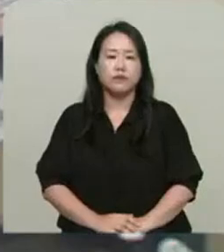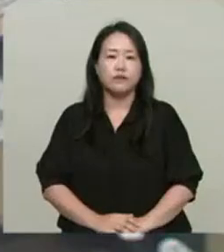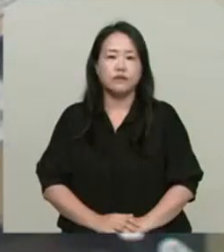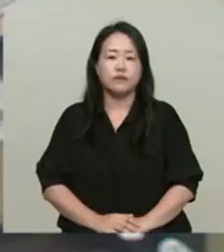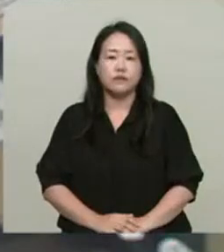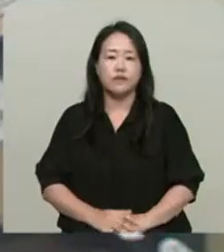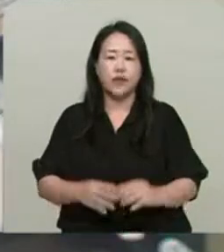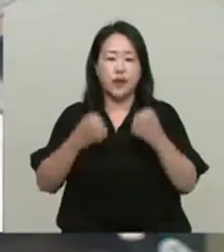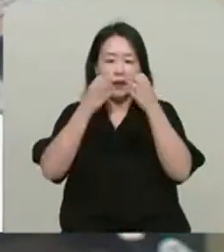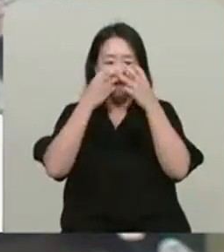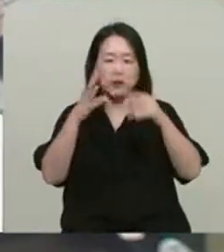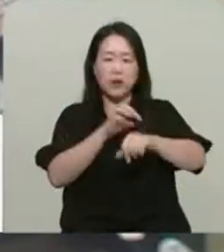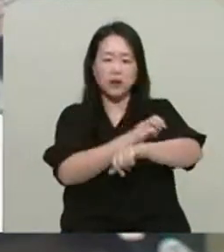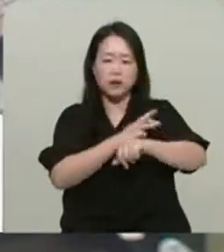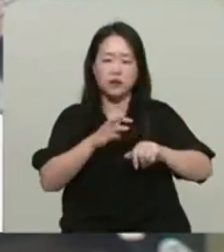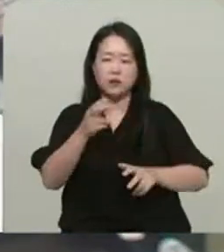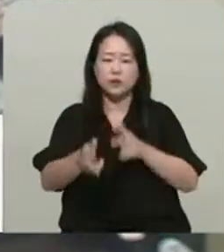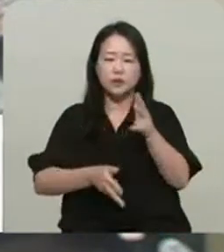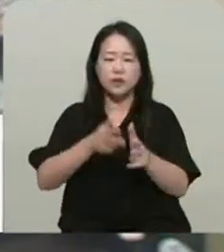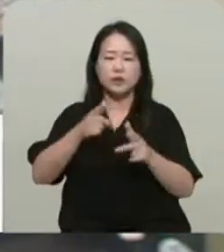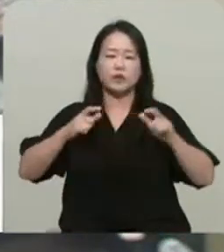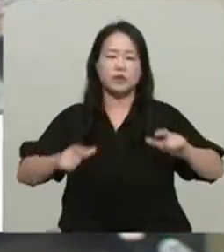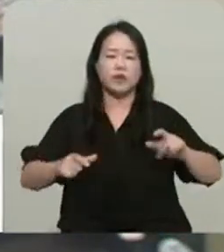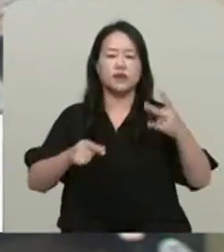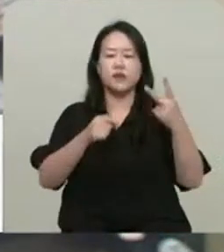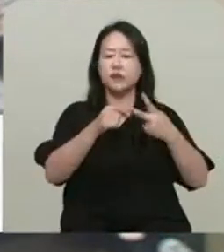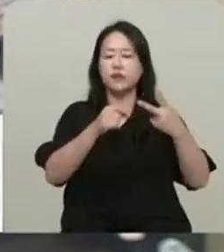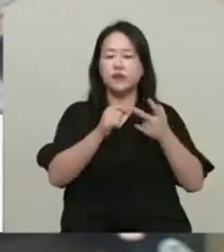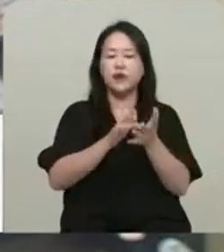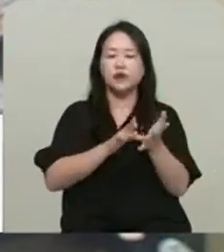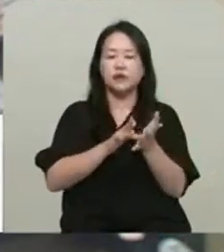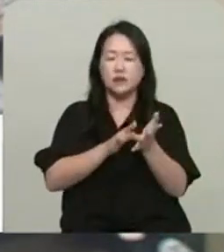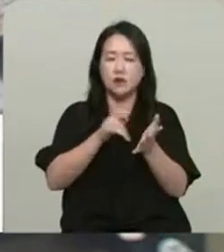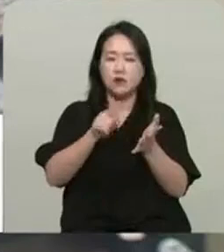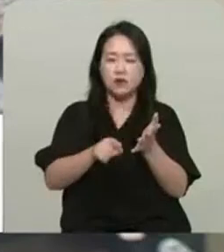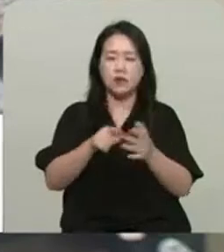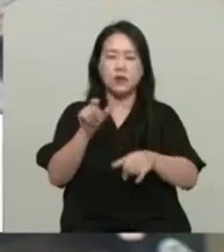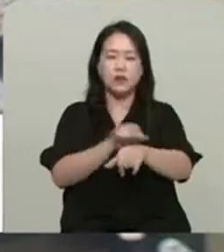새만금 산단이 이차전지 특화단지 로 지정받으면서 경쟁력 강화를